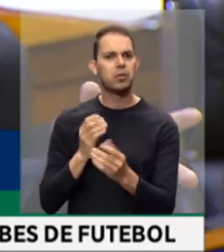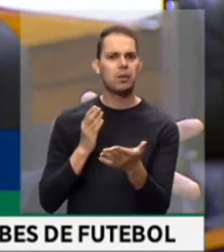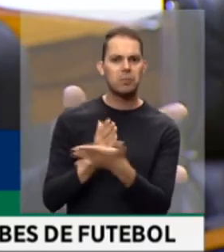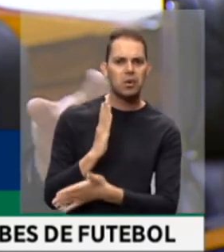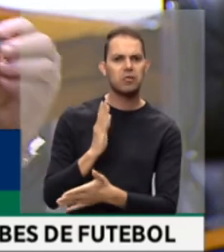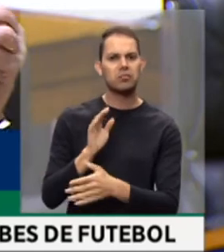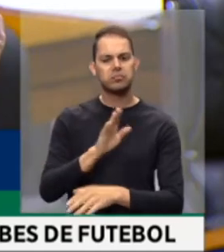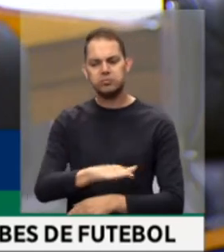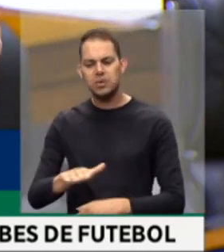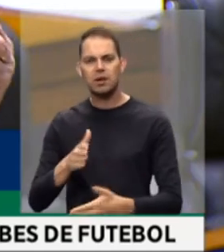AULA. CONTINUAM TENDO AULA, CONTINUAM APROVANDO AS CRIANÇ